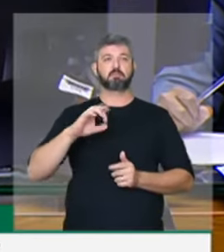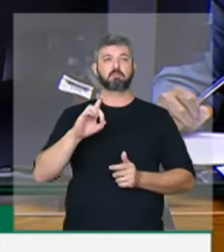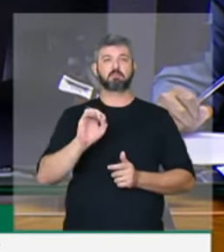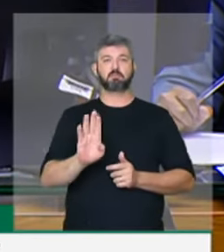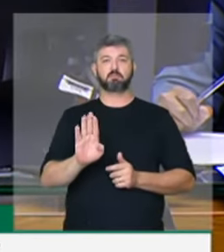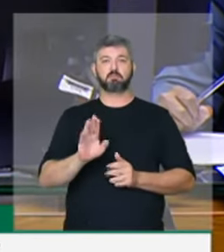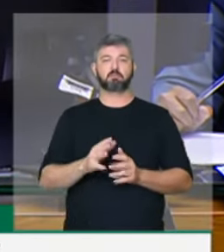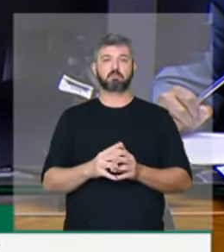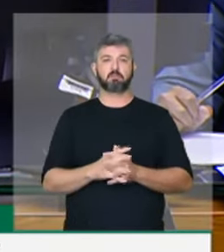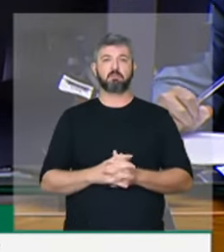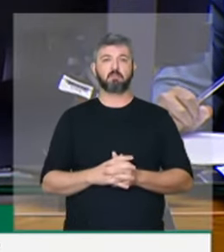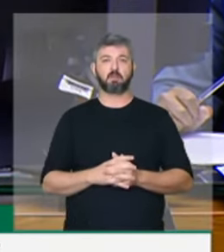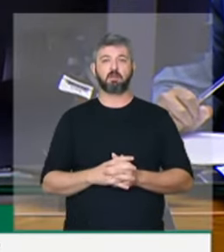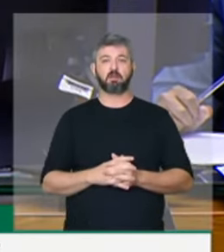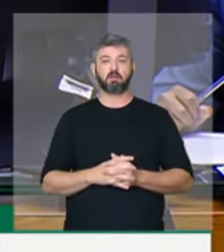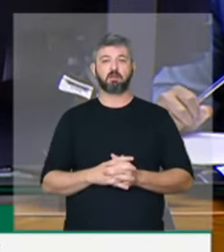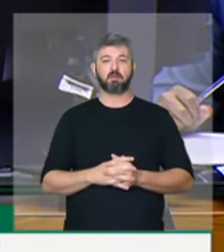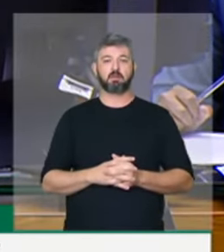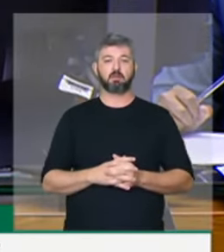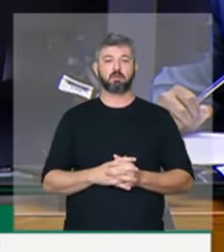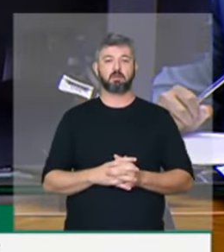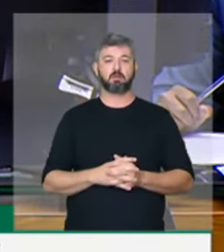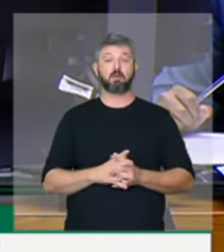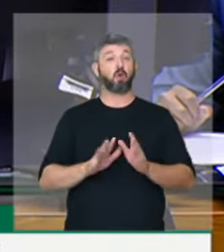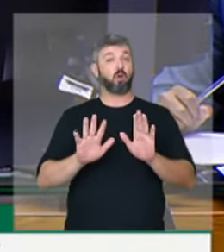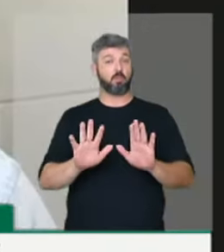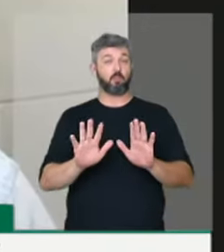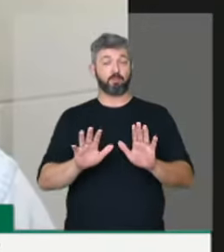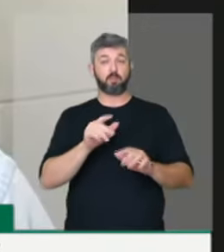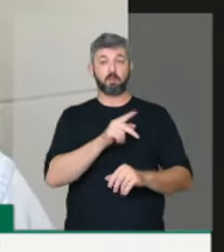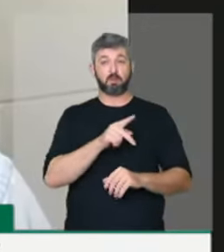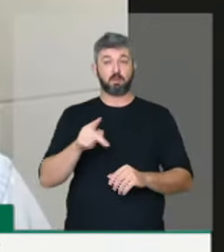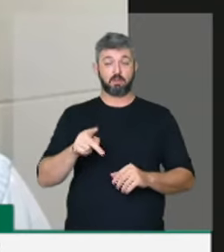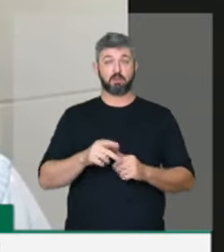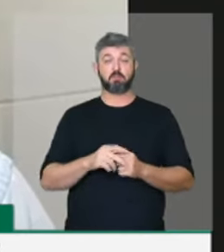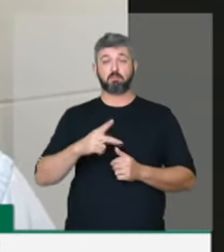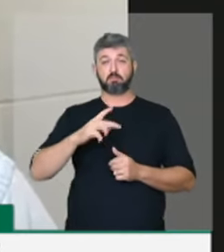PRESIDENTE... O PCDOB.... VÊ , NESSE PROJETO MAIS UMA OPORTUNIDADE PARA AMPLIAR A